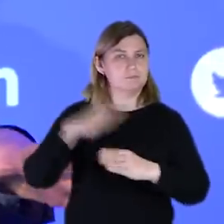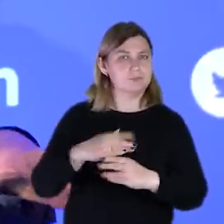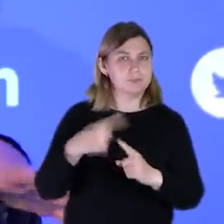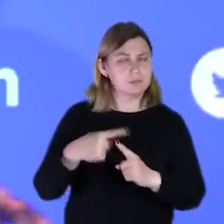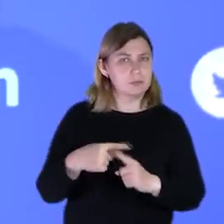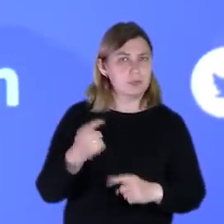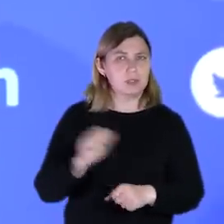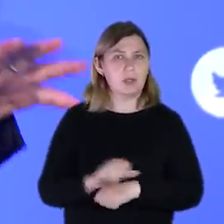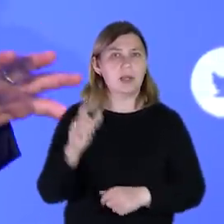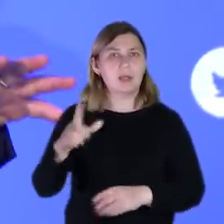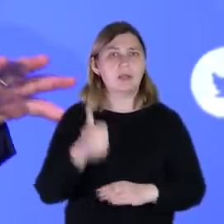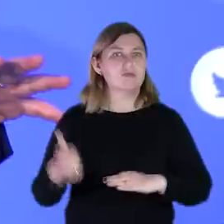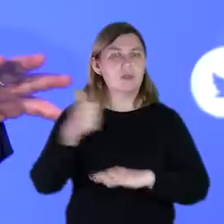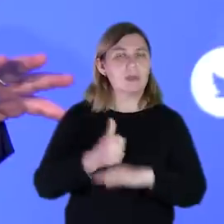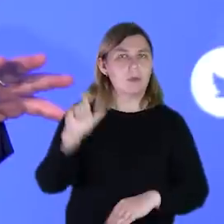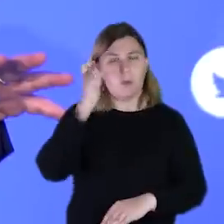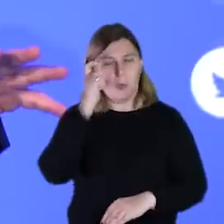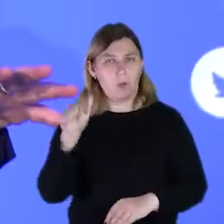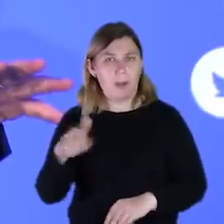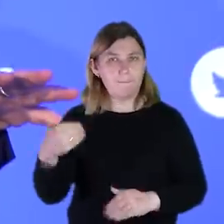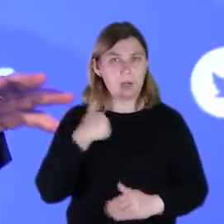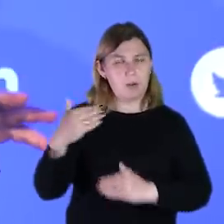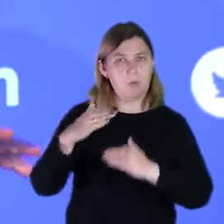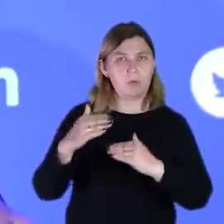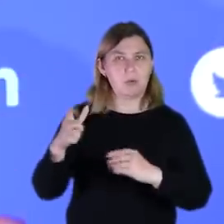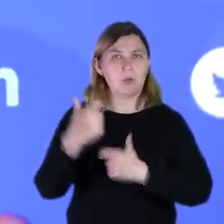Sztab Generalny był budowany przy pomocy